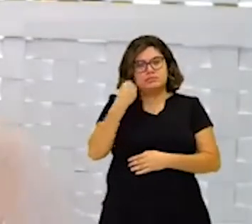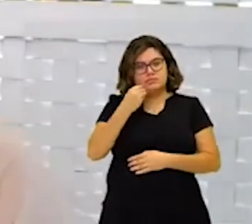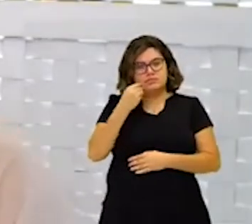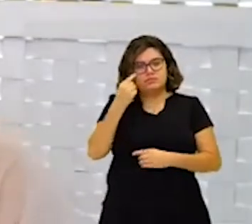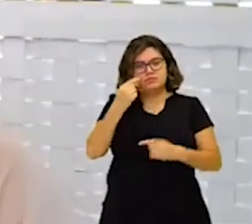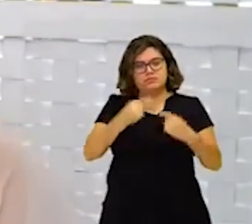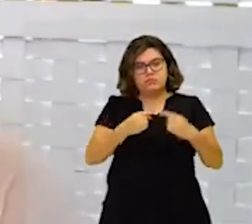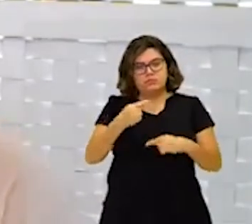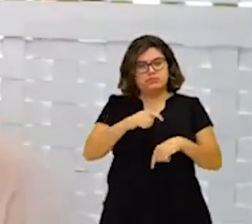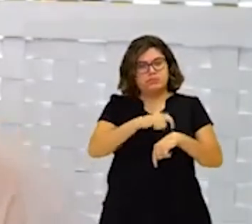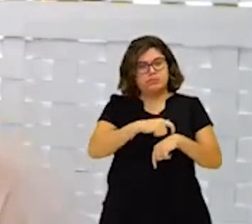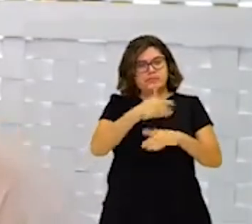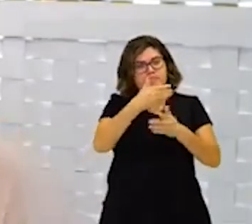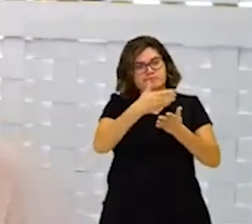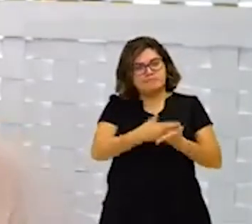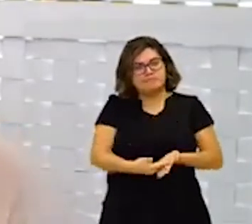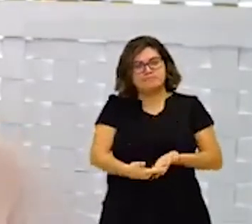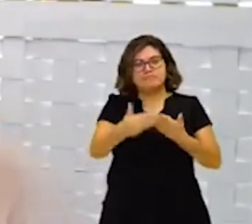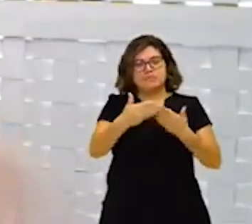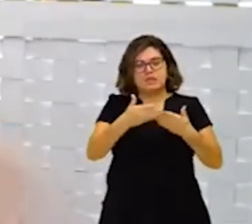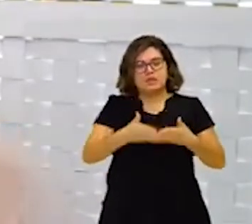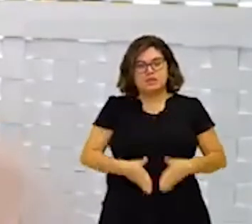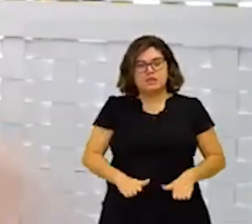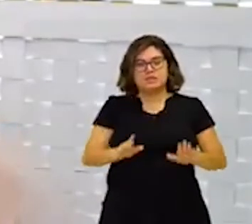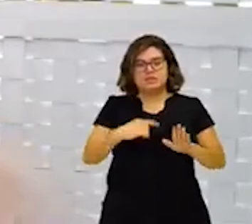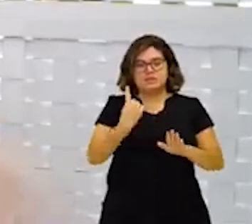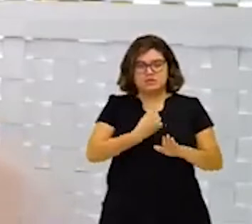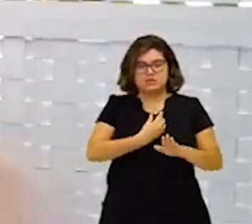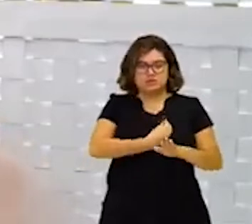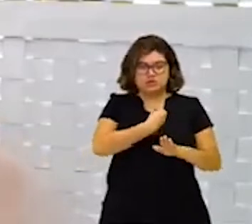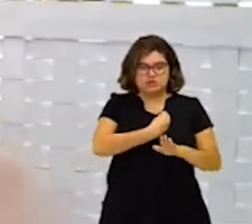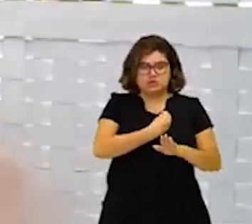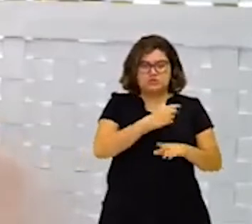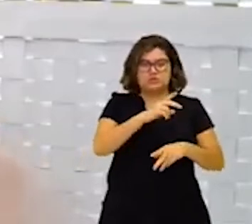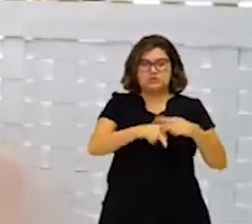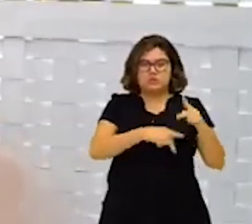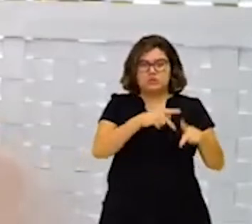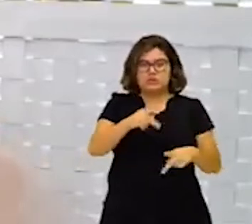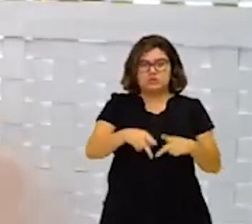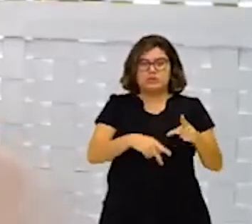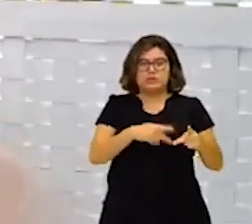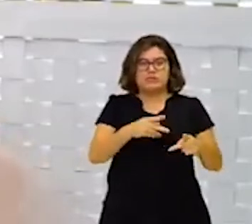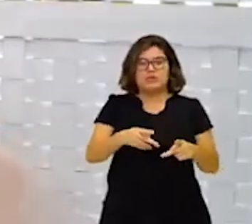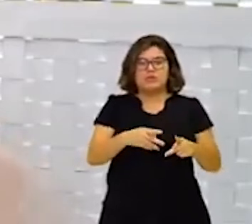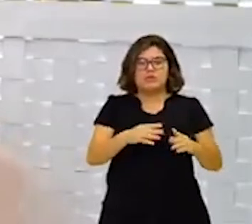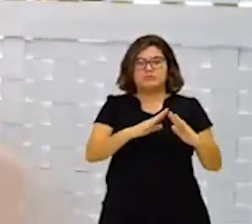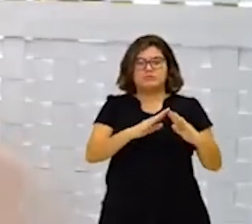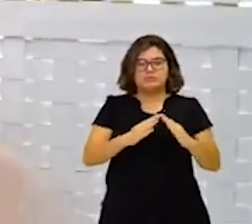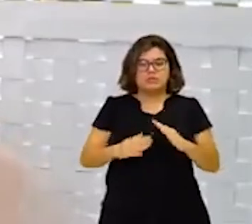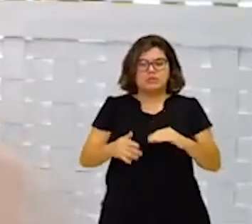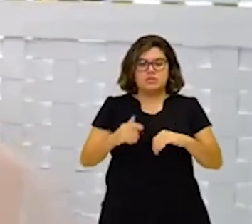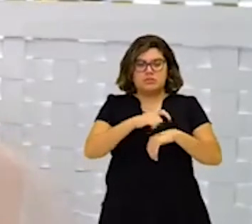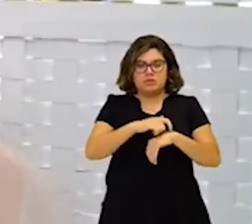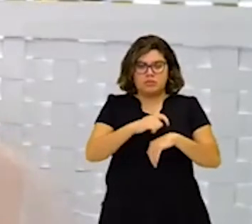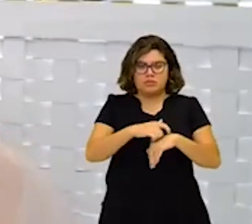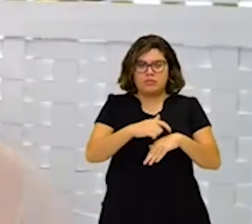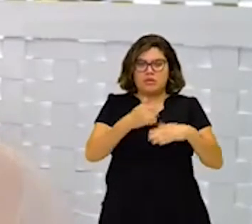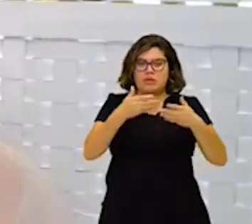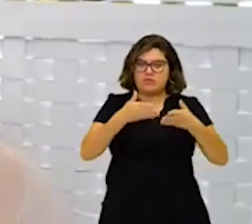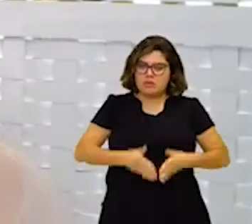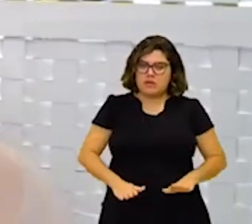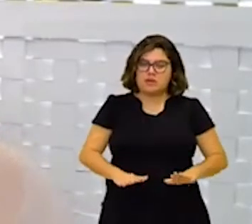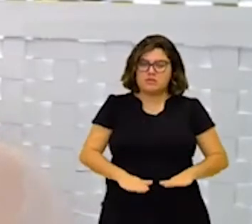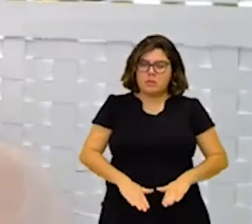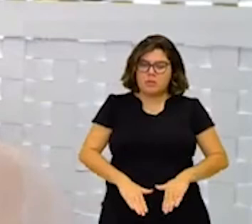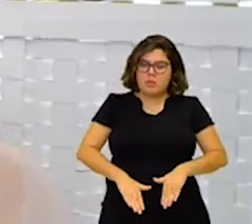mas sempre que existir nossos corpos periféricos desde o momento que a gente nasce até até o fim